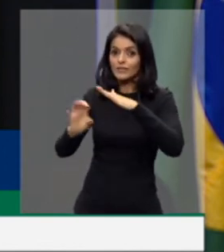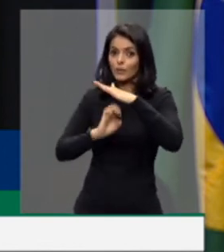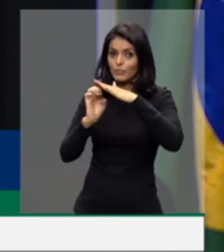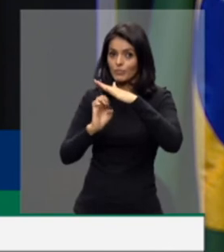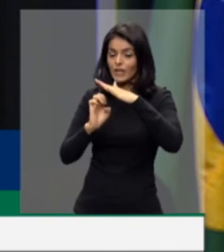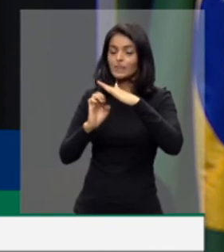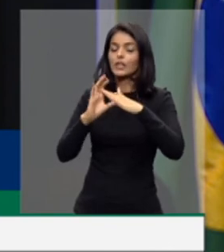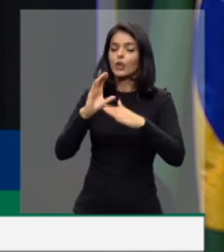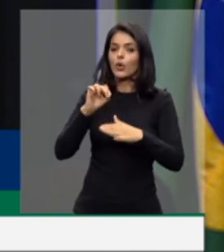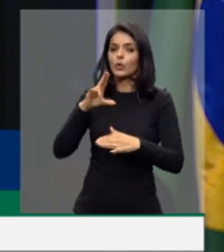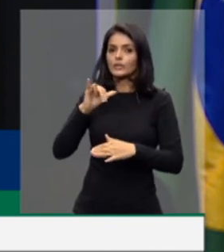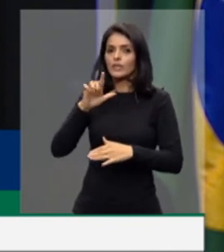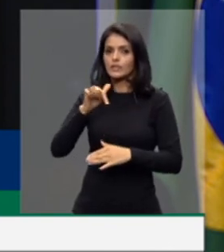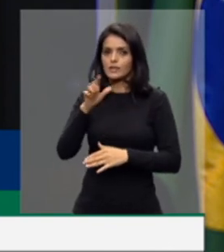IMPLICARÁIMPACTO SOBRE A TARIFA, CONSIDERANDO QUE